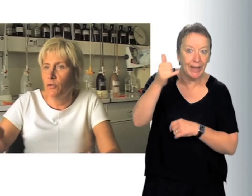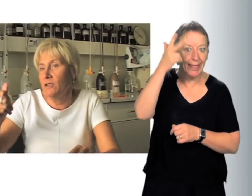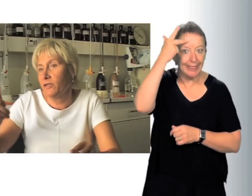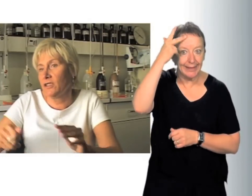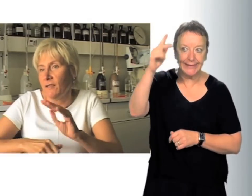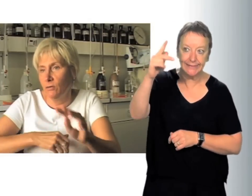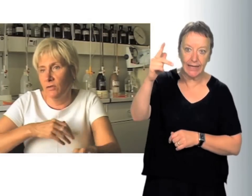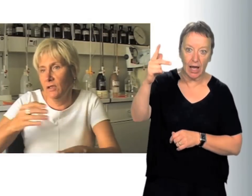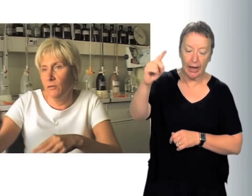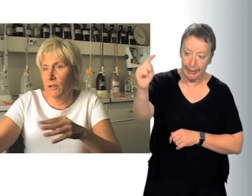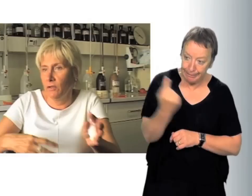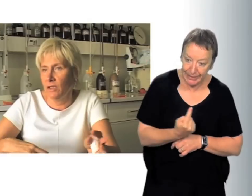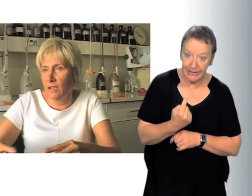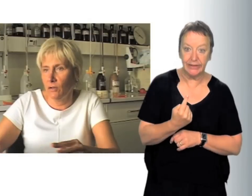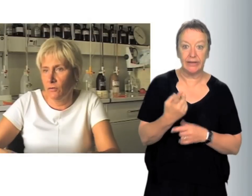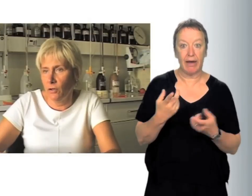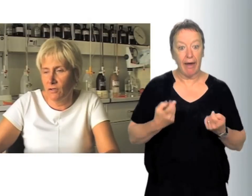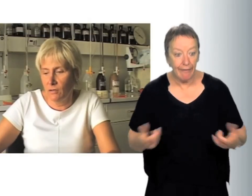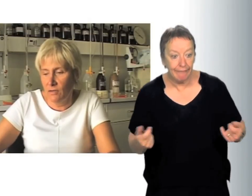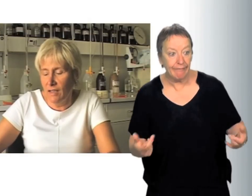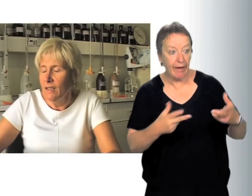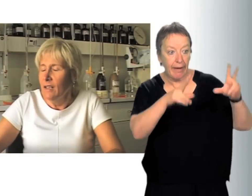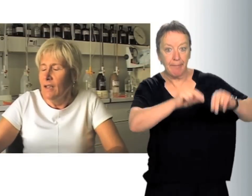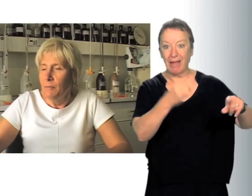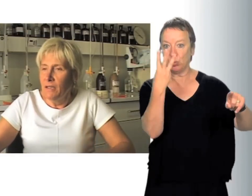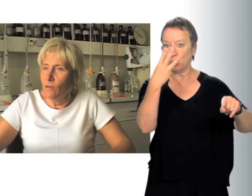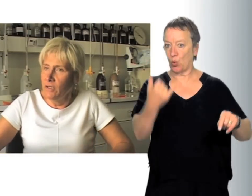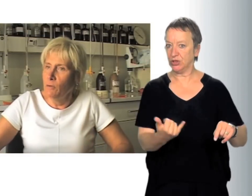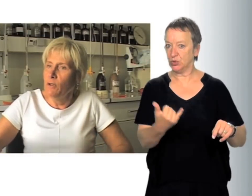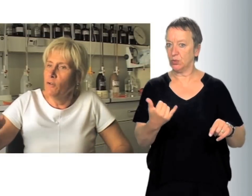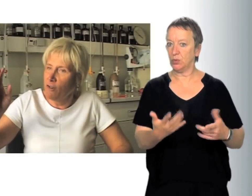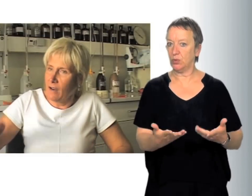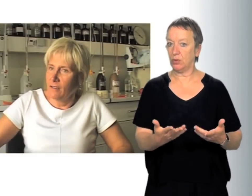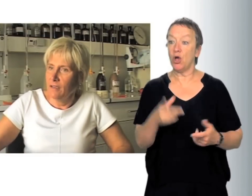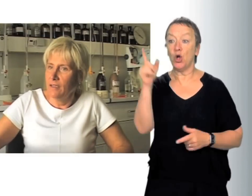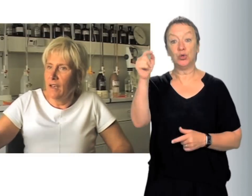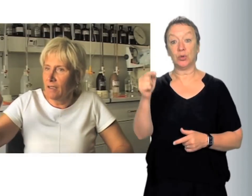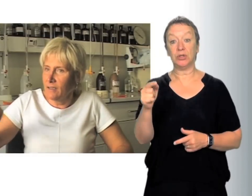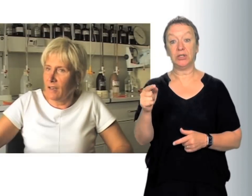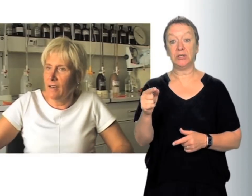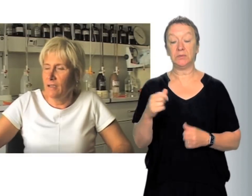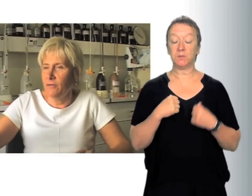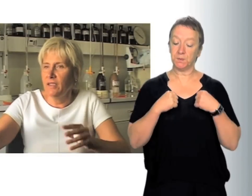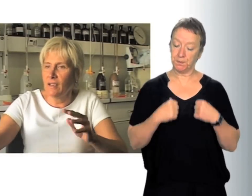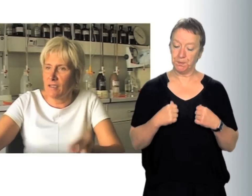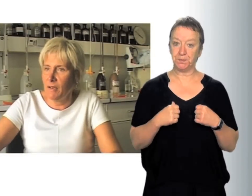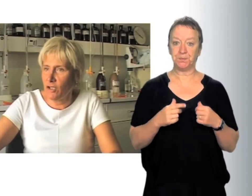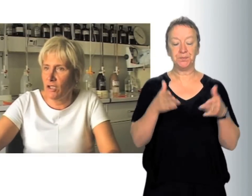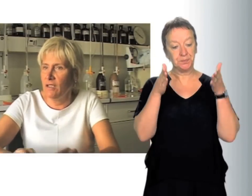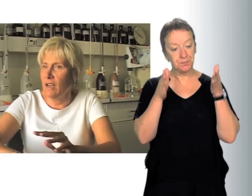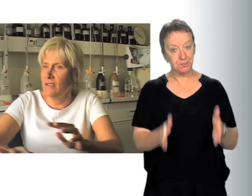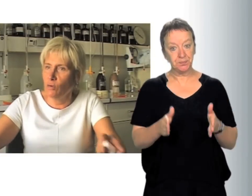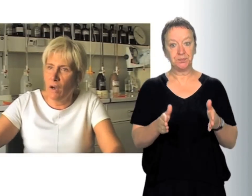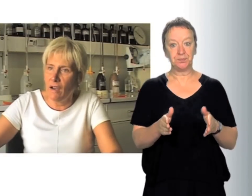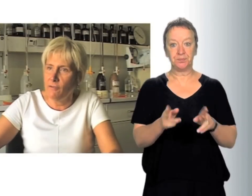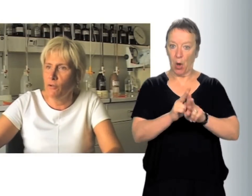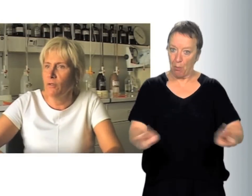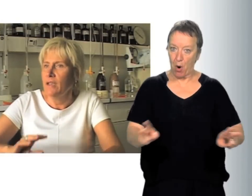Plus, les frais que ça va coûter de faire venir quelqu'un de France. Mais Tony, lui, le fera. Il arrêtera, il videra sa machine, il la nettoiera à fond.